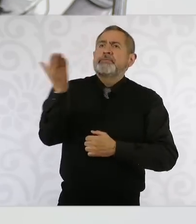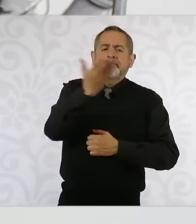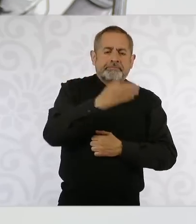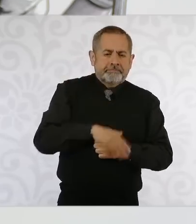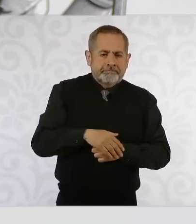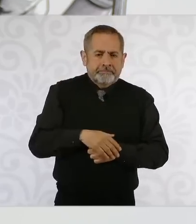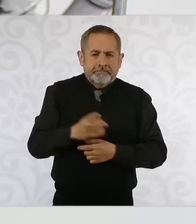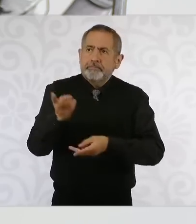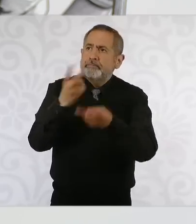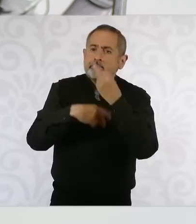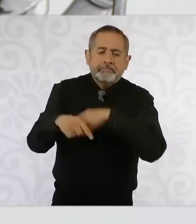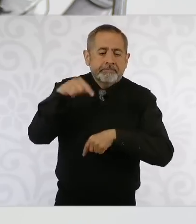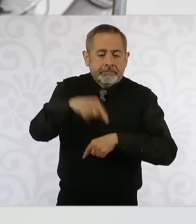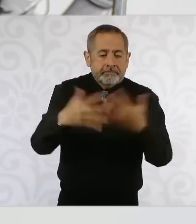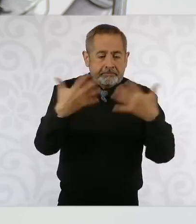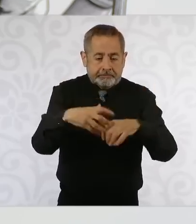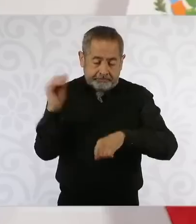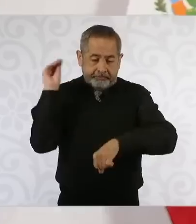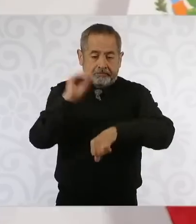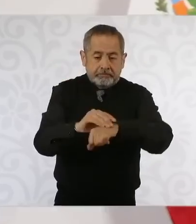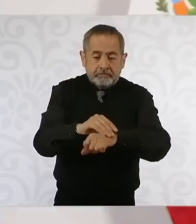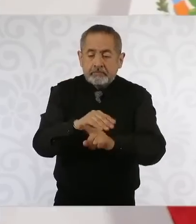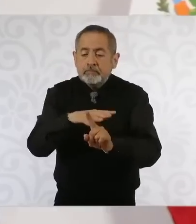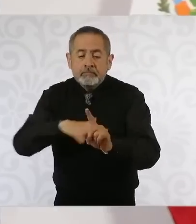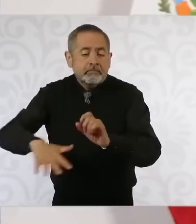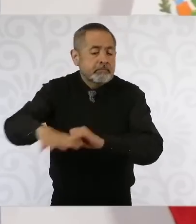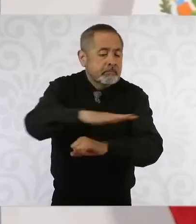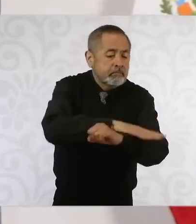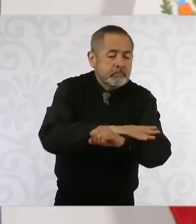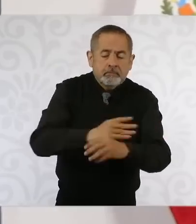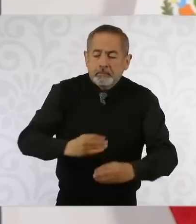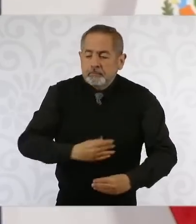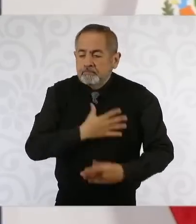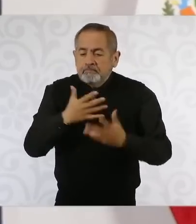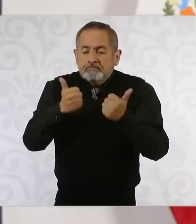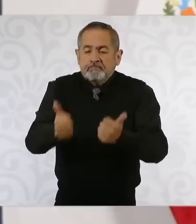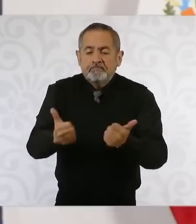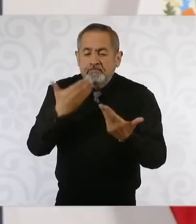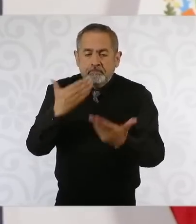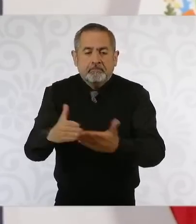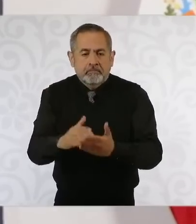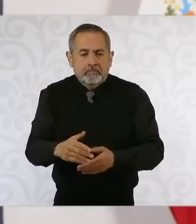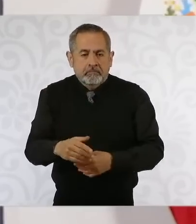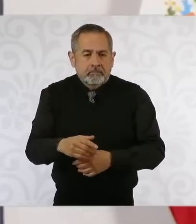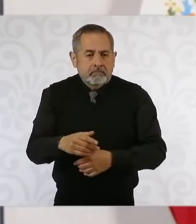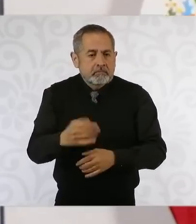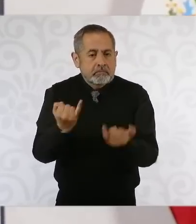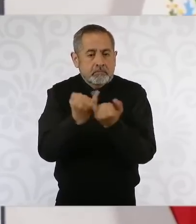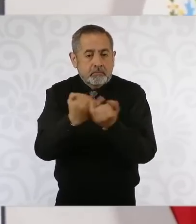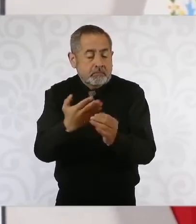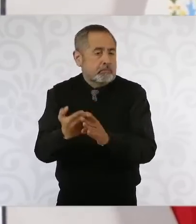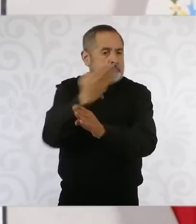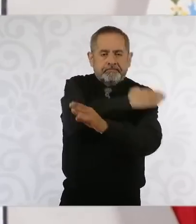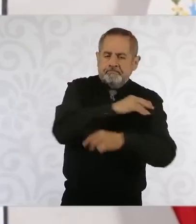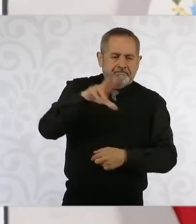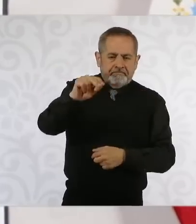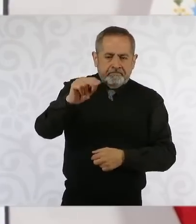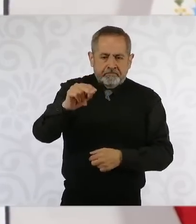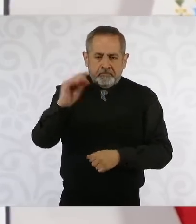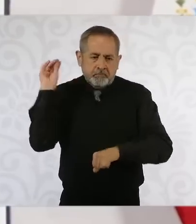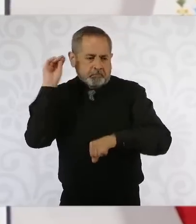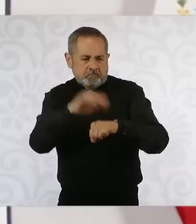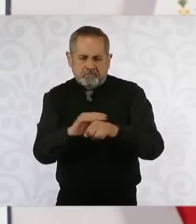bienestar porque no es como en el pasado que es nada más inversión extranjera directa inversión